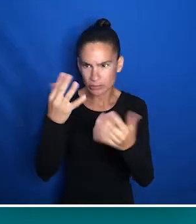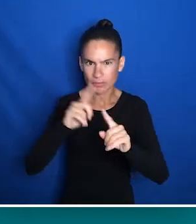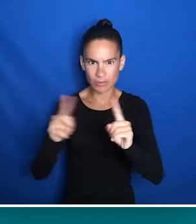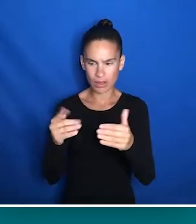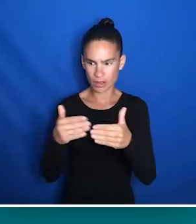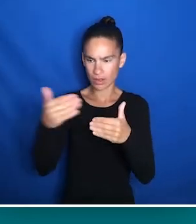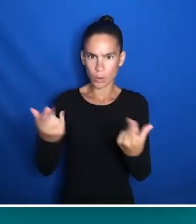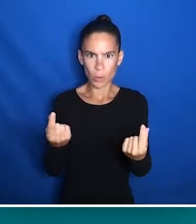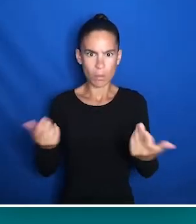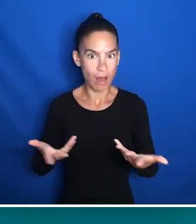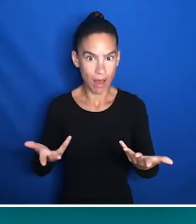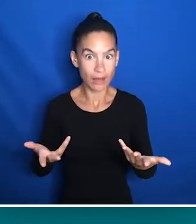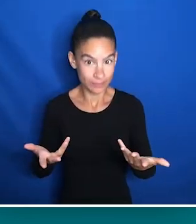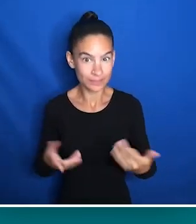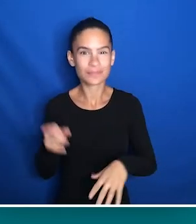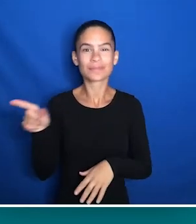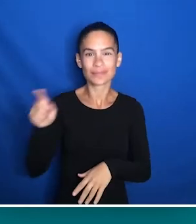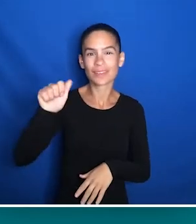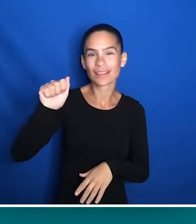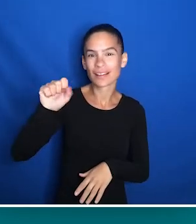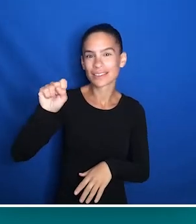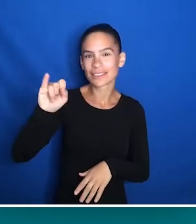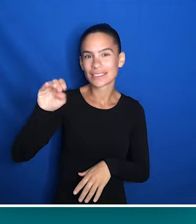Pero, ¿ahora qué? Asim está aquí para ayudar.